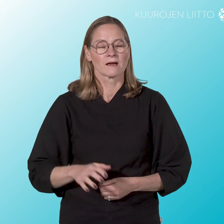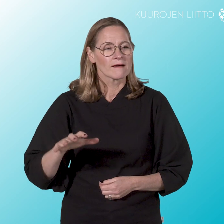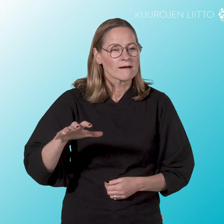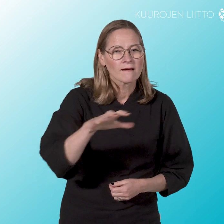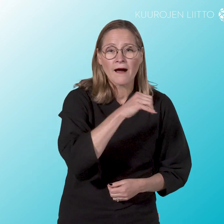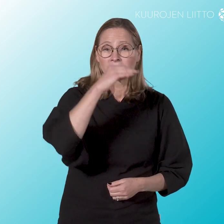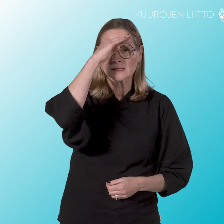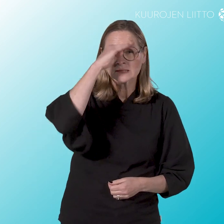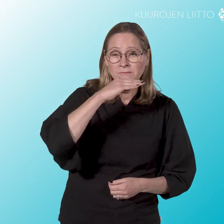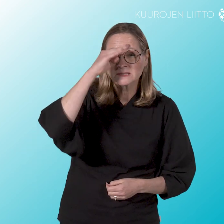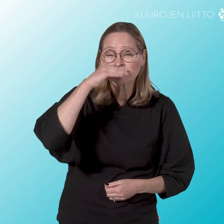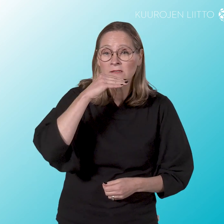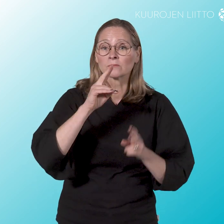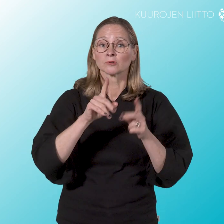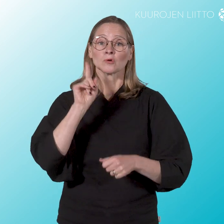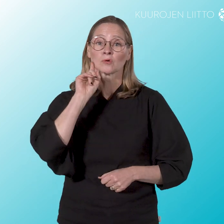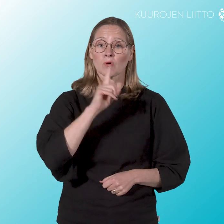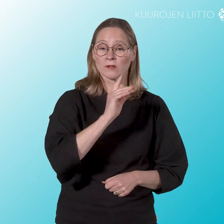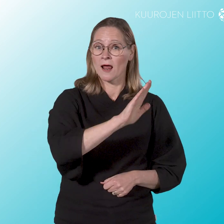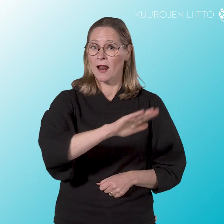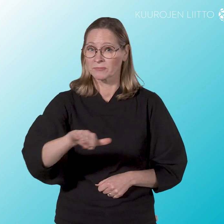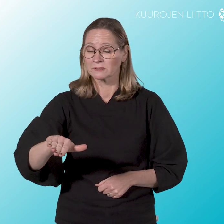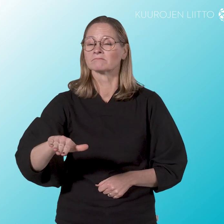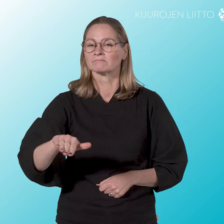Kaikki ihmiset, myös kuurot lapset, -